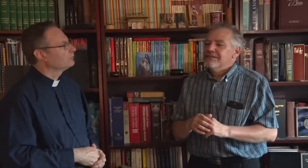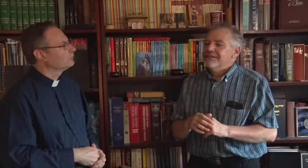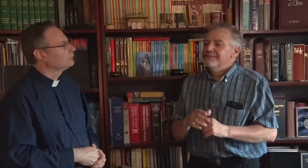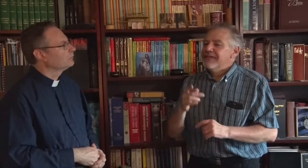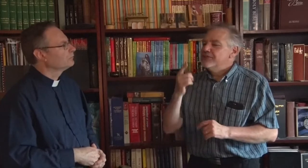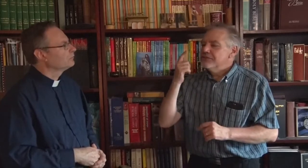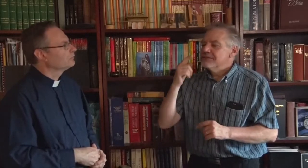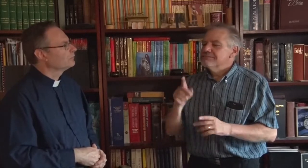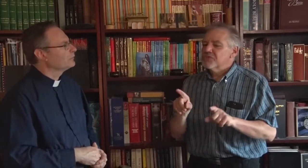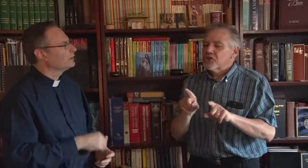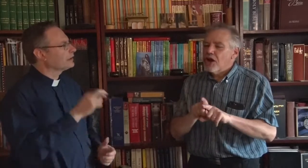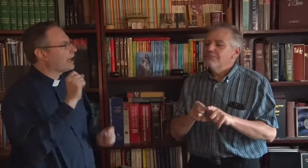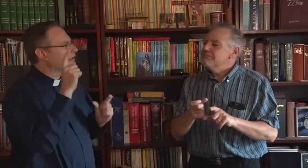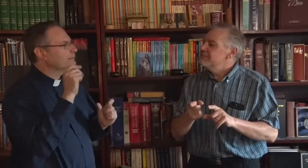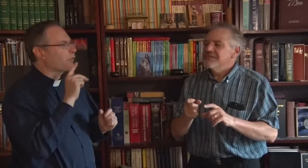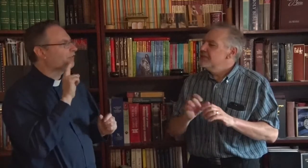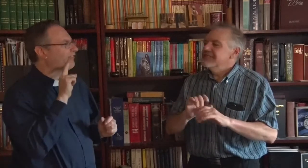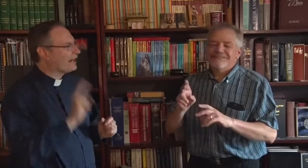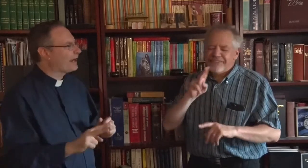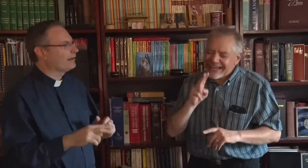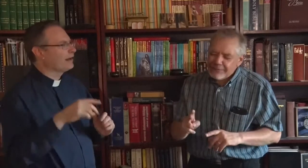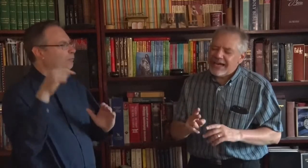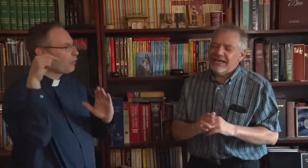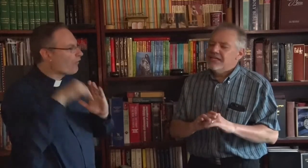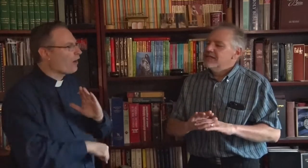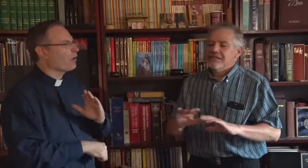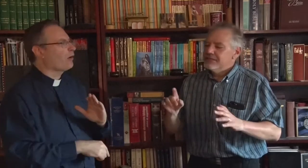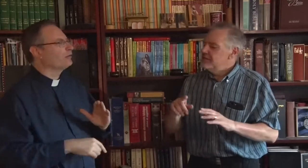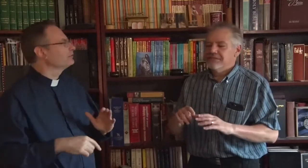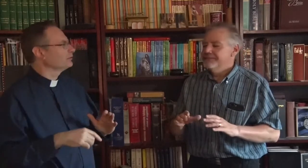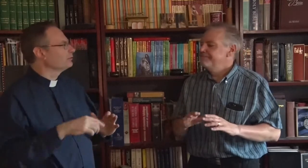mais comme… pas vraiment saisi la profondeur…